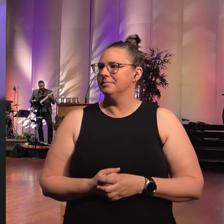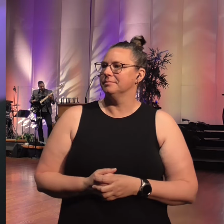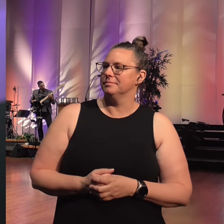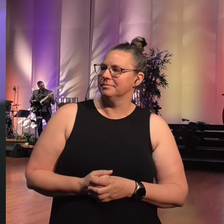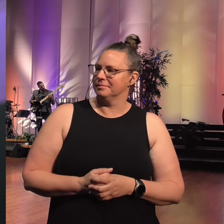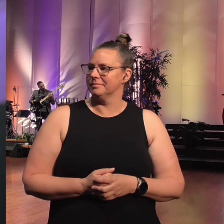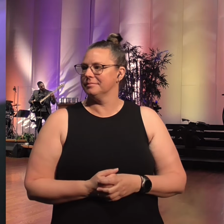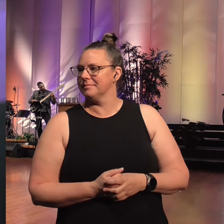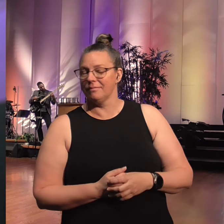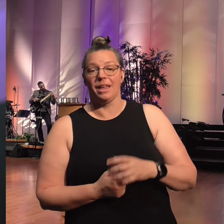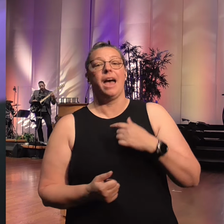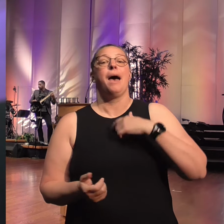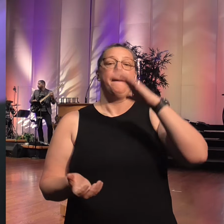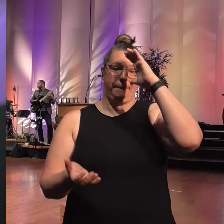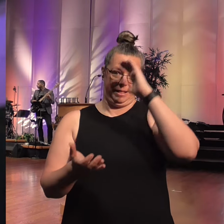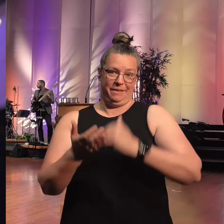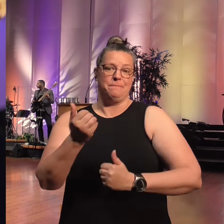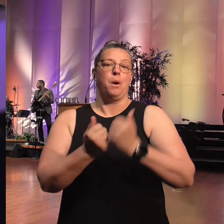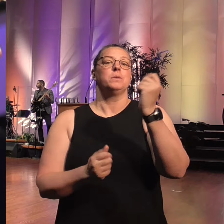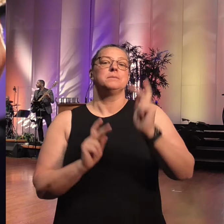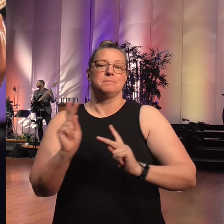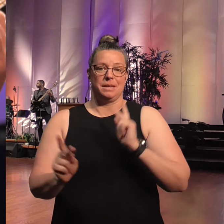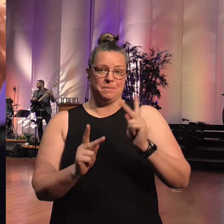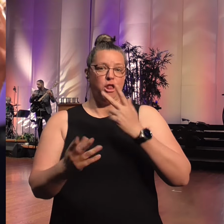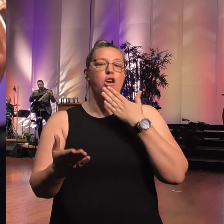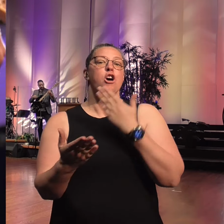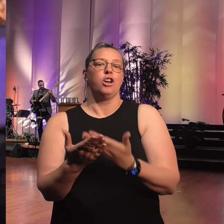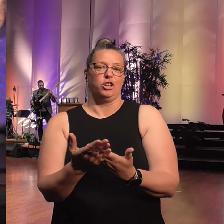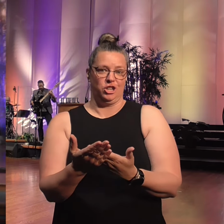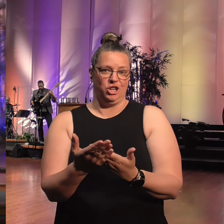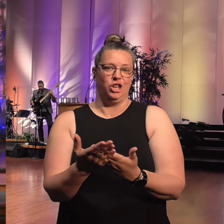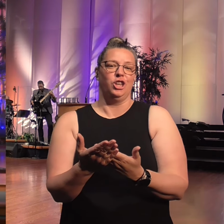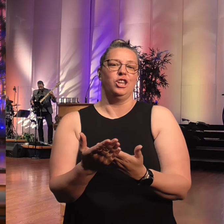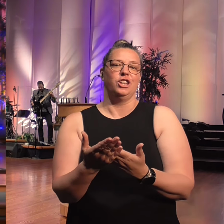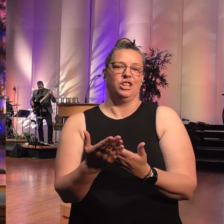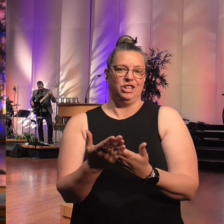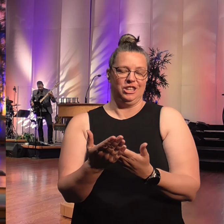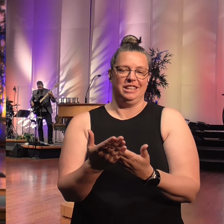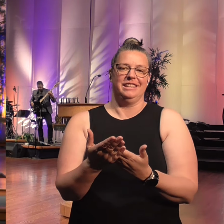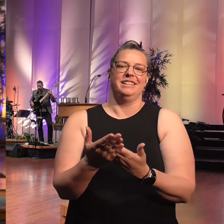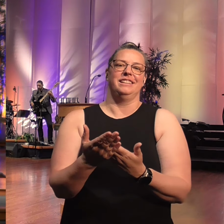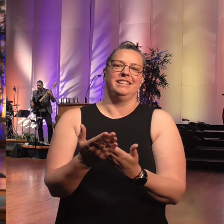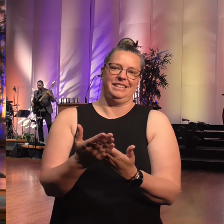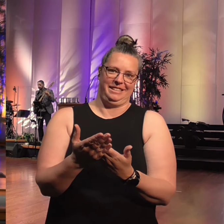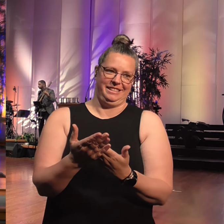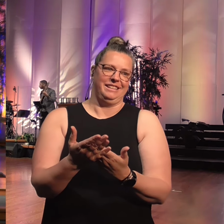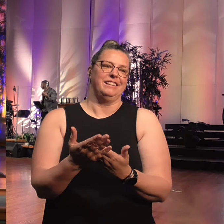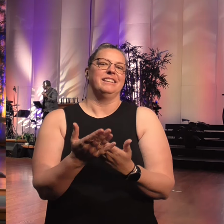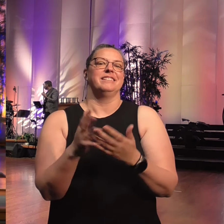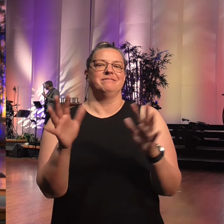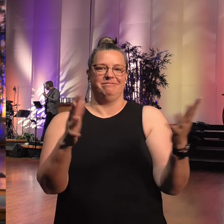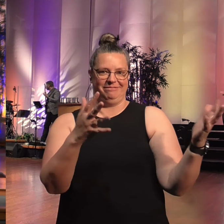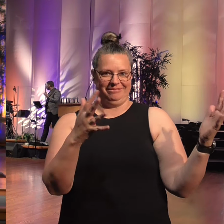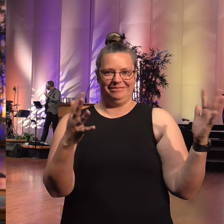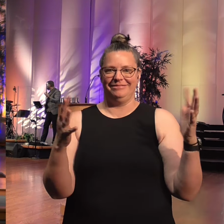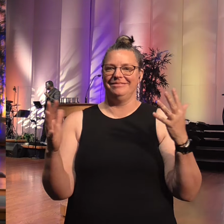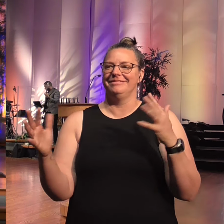[Música] Qué [Música]